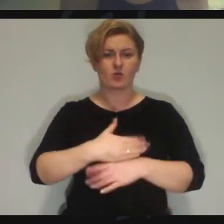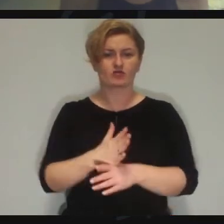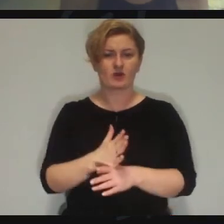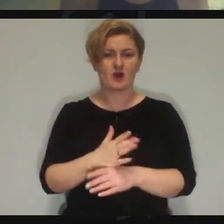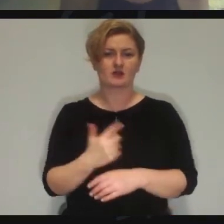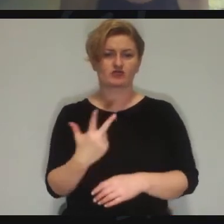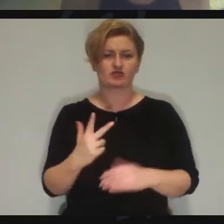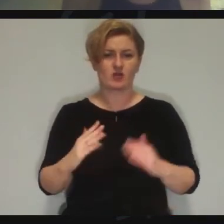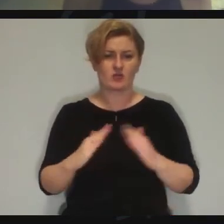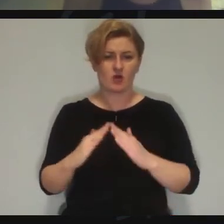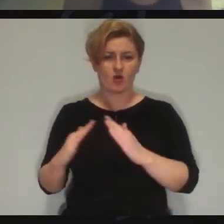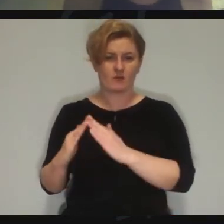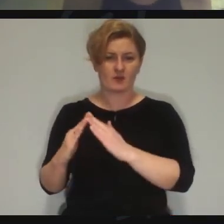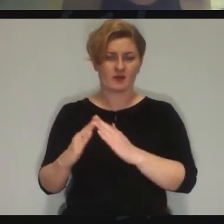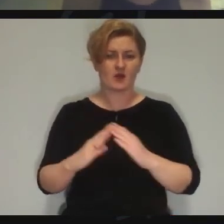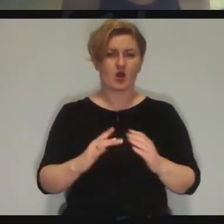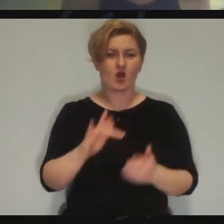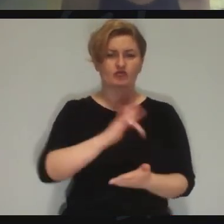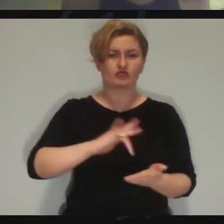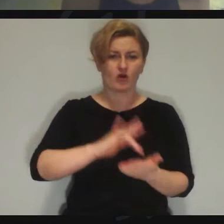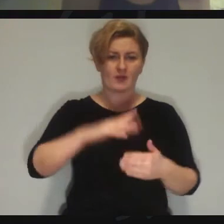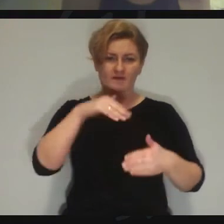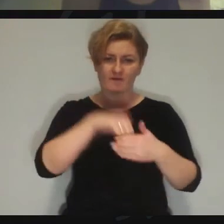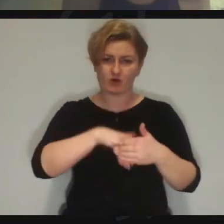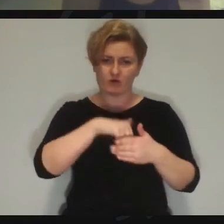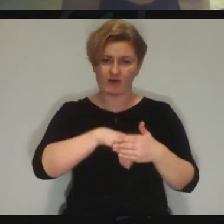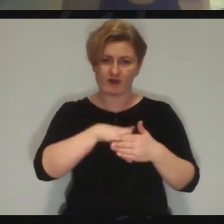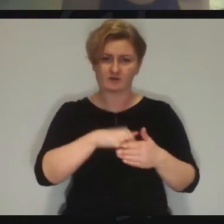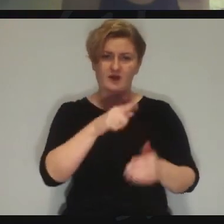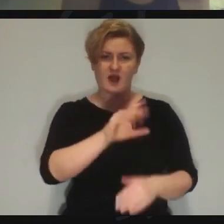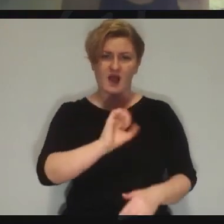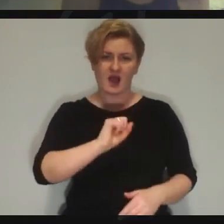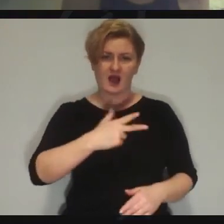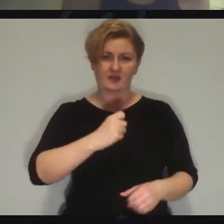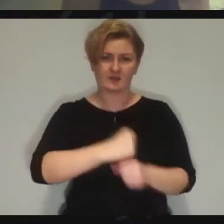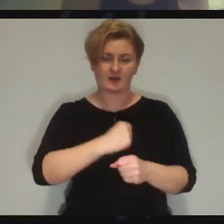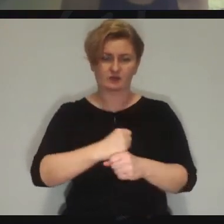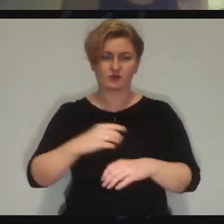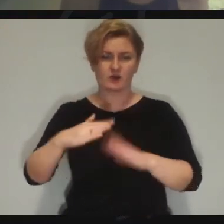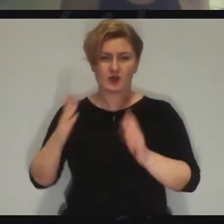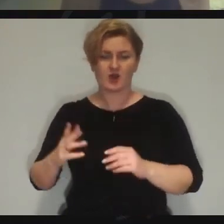Ośrodek Wychowawczy, w którym pracuje Ania, Ośrodek Socjoterapii, w którym ja pracuję